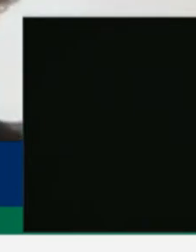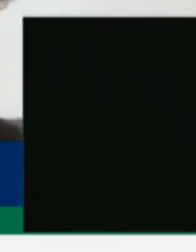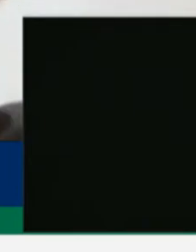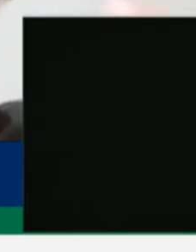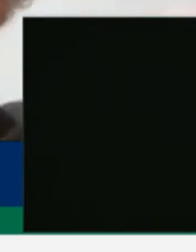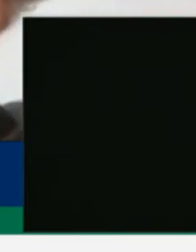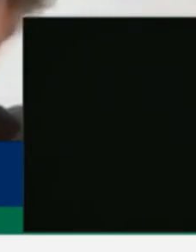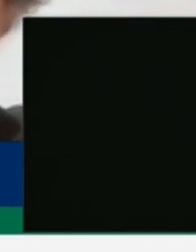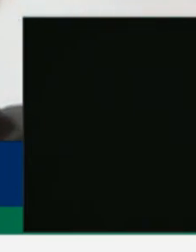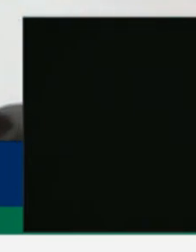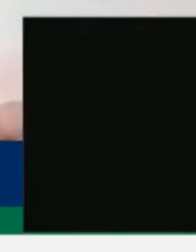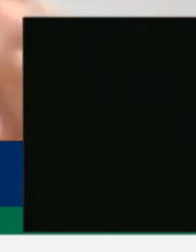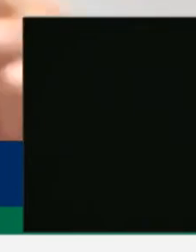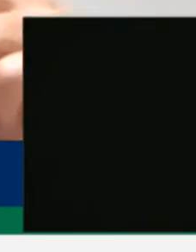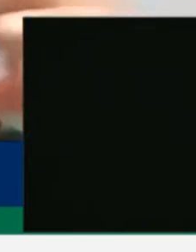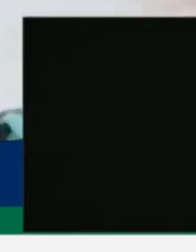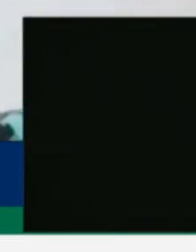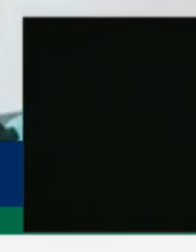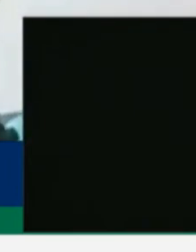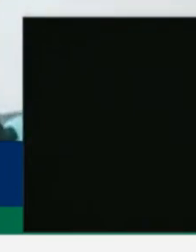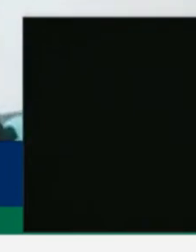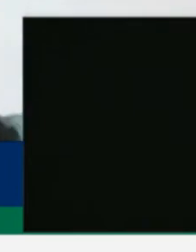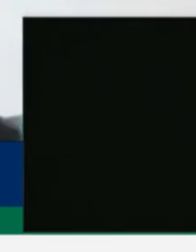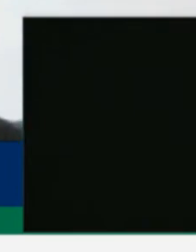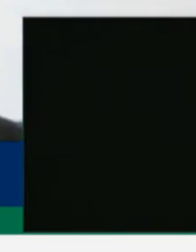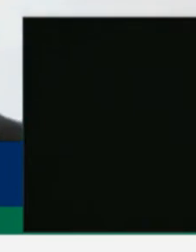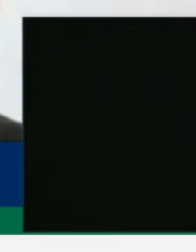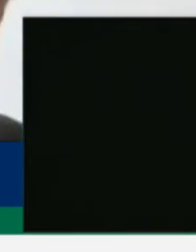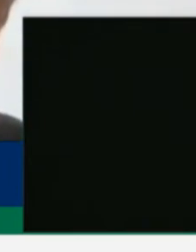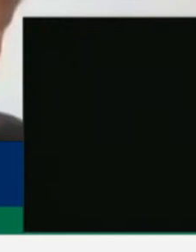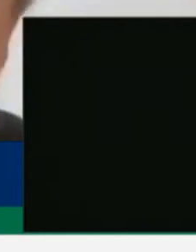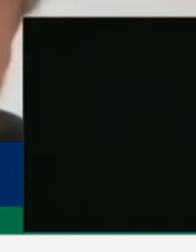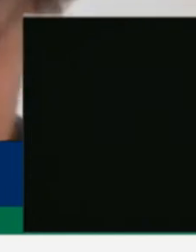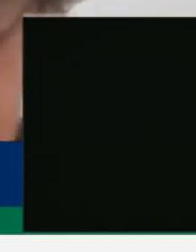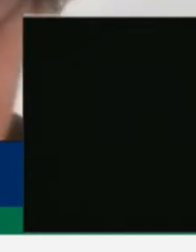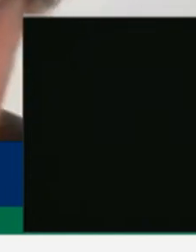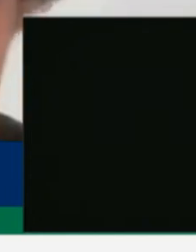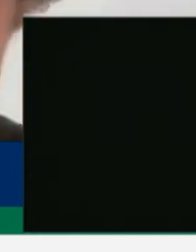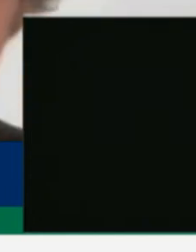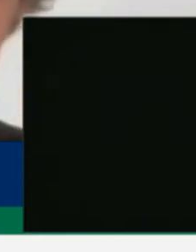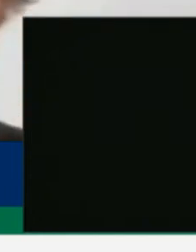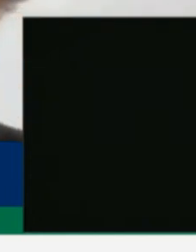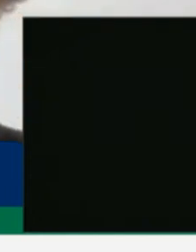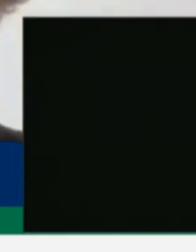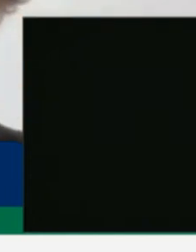TRANSFORMANDO ESSE PAÍS NUMA CRISE SEM PRECEDENTES É JAIR MESSIAS BOLSONARO, O GENOCIDA POR ISSO, UMA CPI QUE TAMBÉM